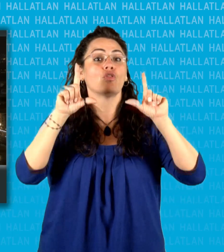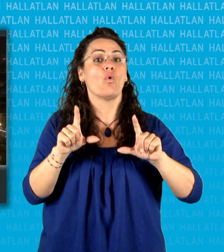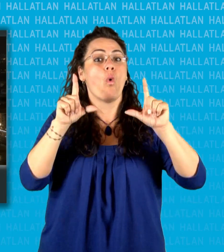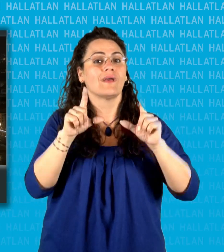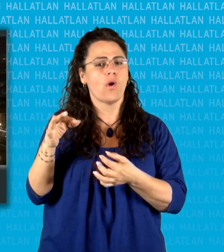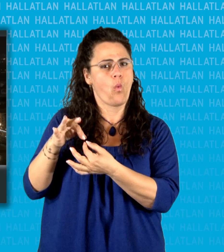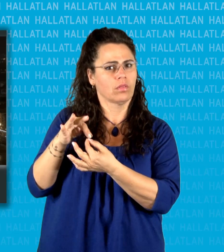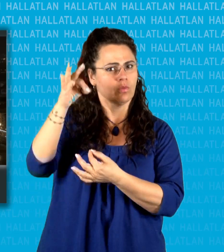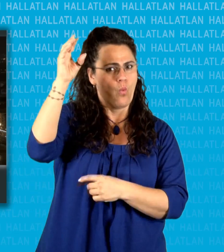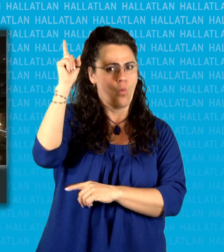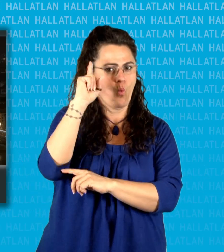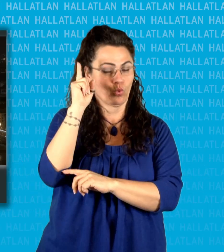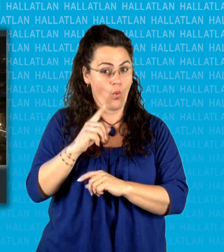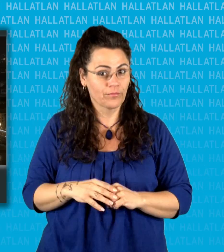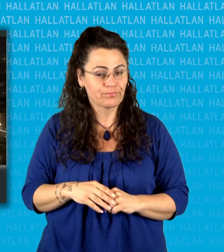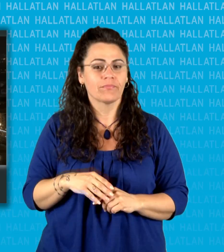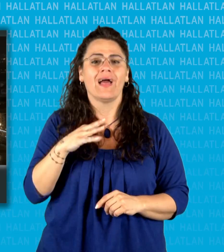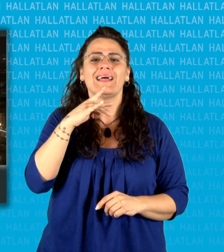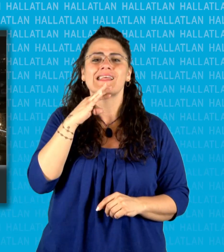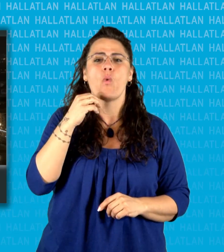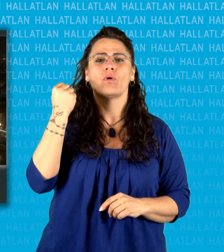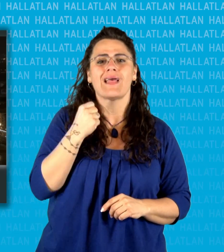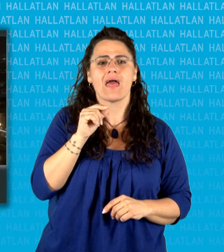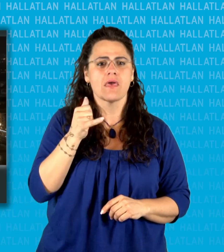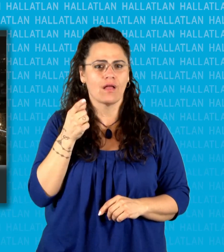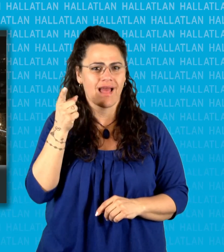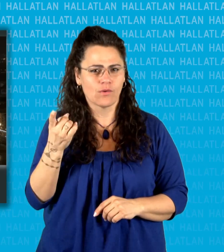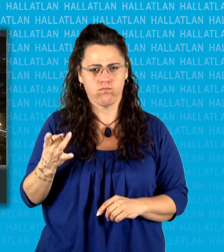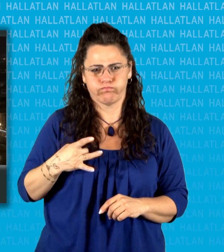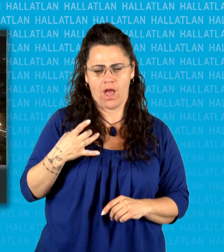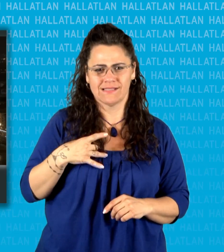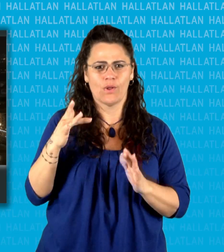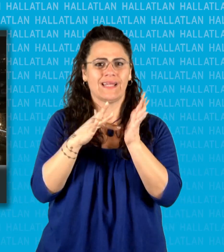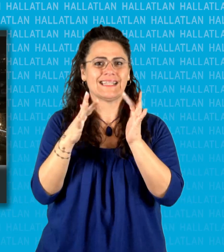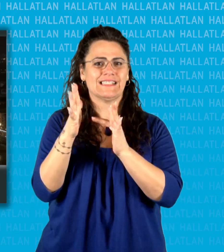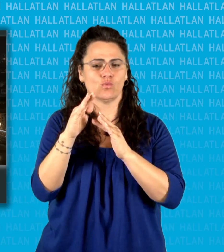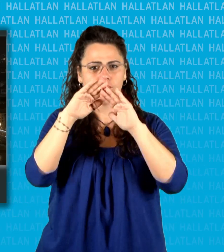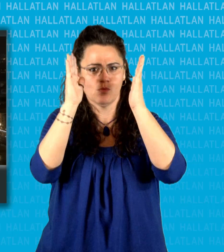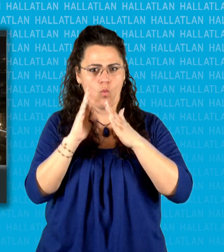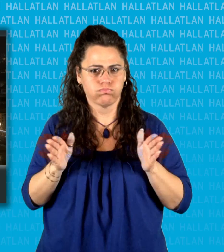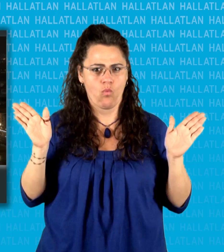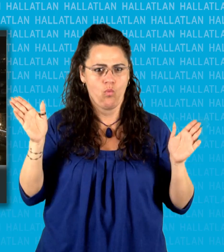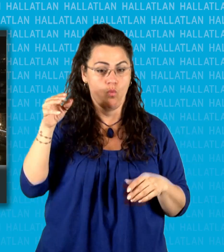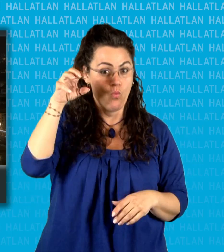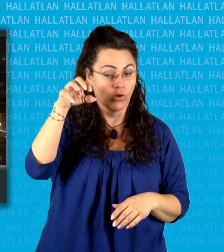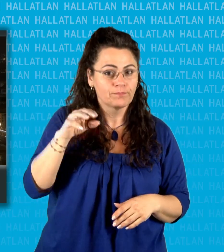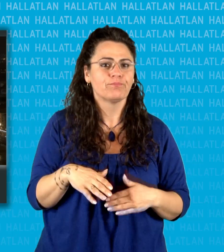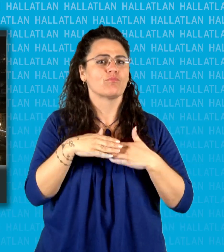a tokiói adótorony, a Rio de Janeiró-i Krisztus-szobor